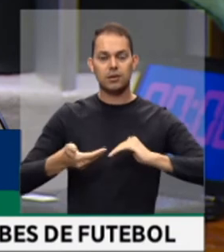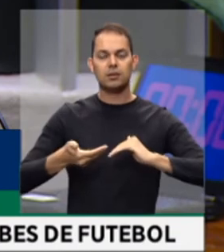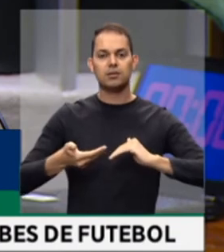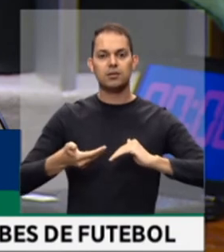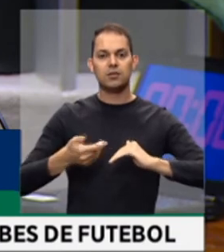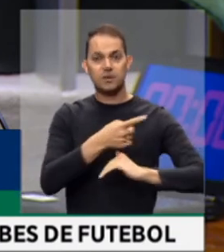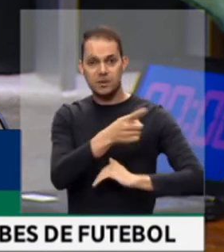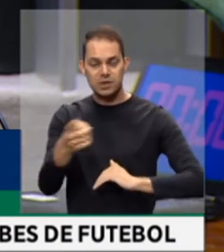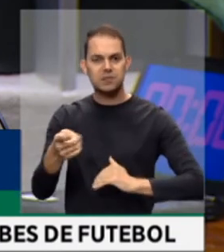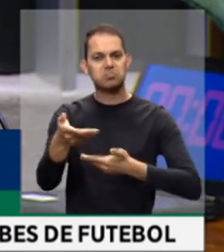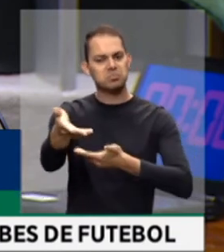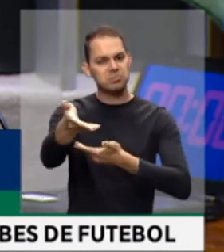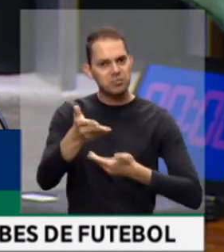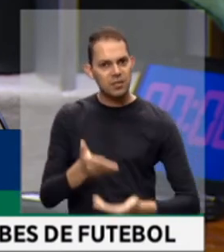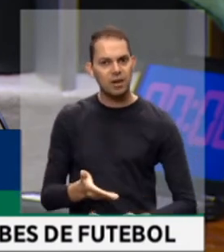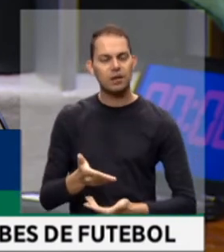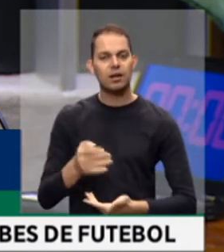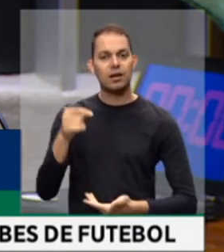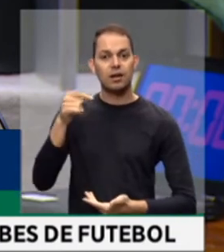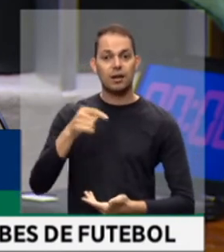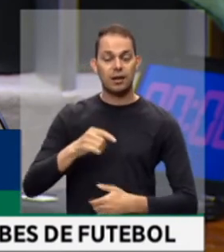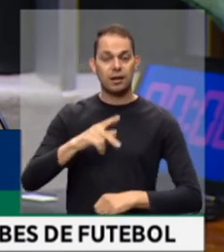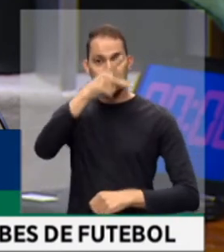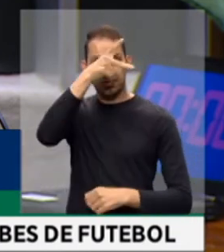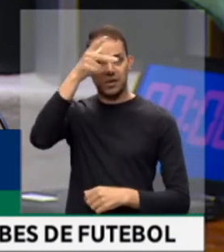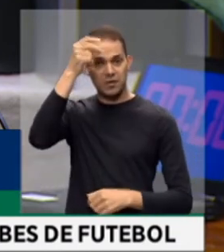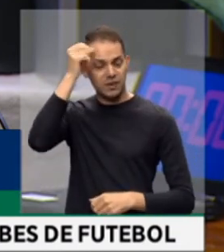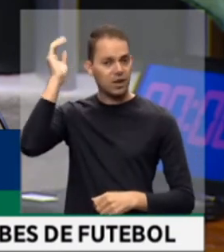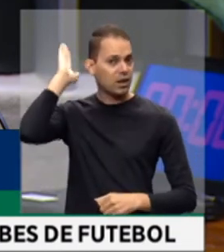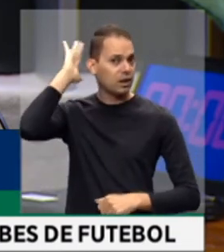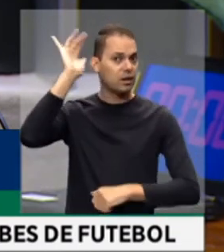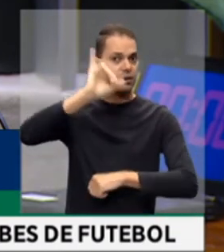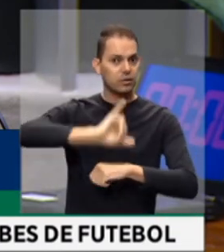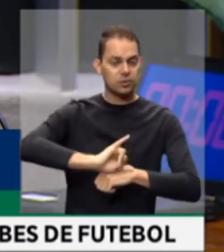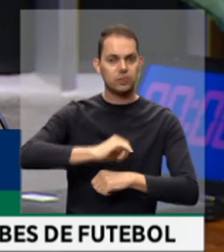HOMENS E MULHERES... QUE REPRESENTAM O POVO BRASILEIRO NO CONGRESSO NACIONAL SINTAM-SE CONVIDADOS PELO